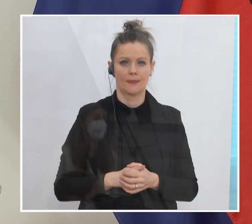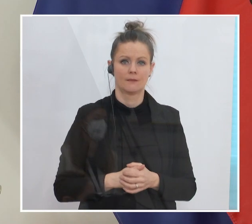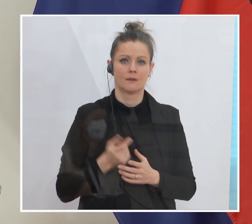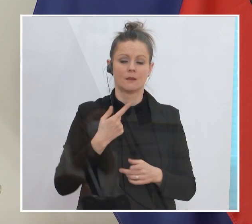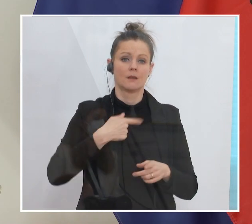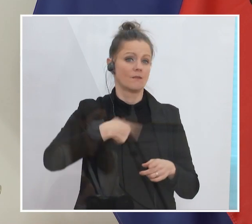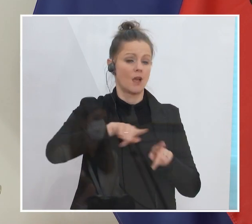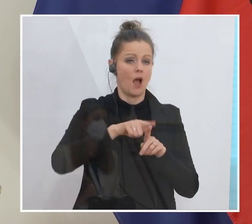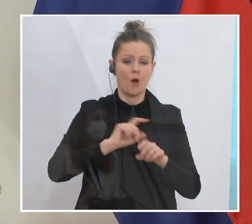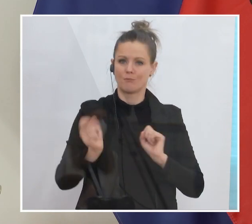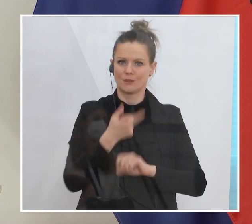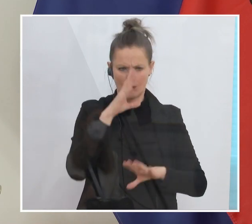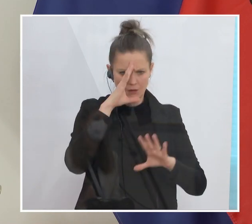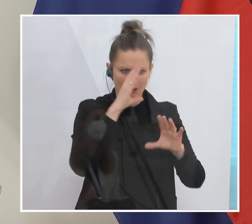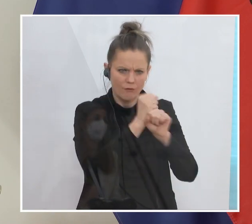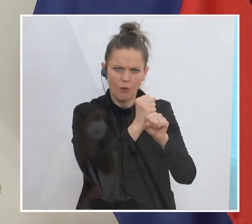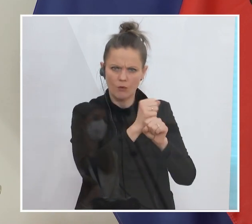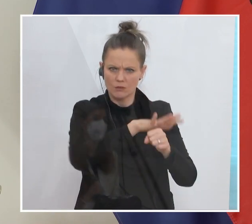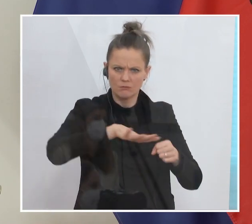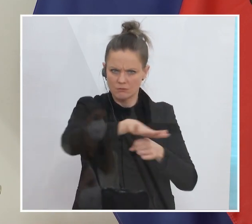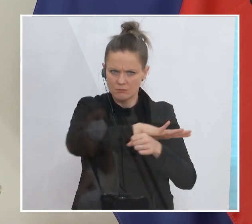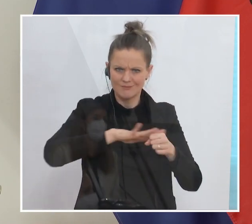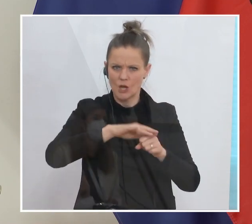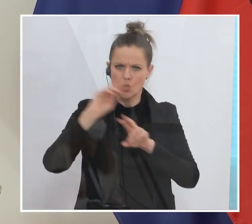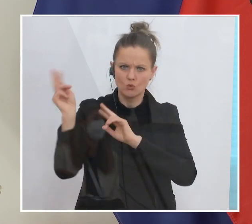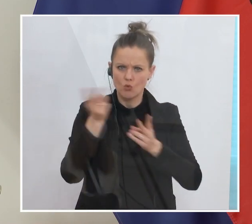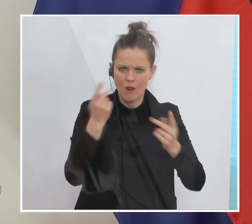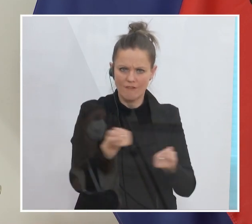allem auch in den letzten Monaten auf den ganzen Bereich der Zulieferbetriebe, der Zulieferfirmen,